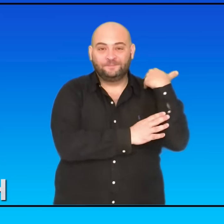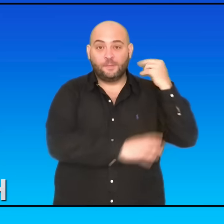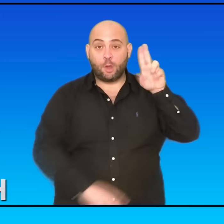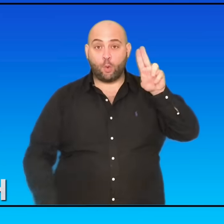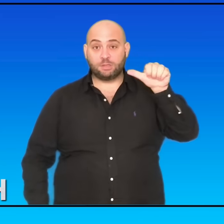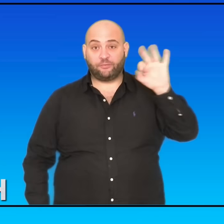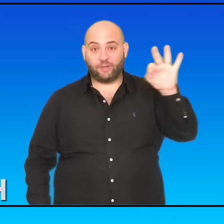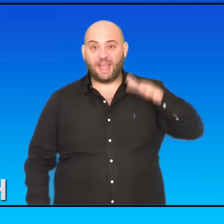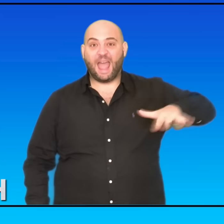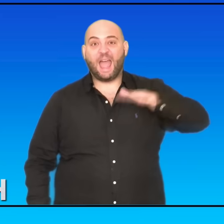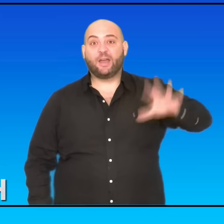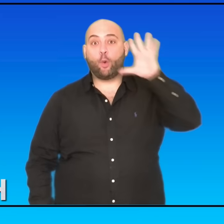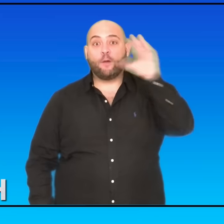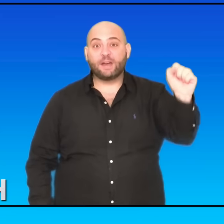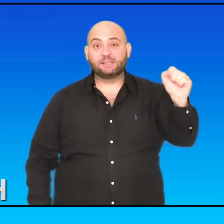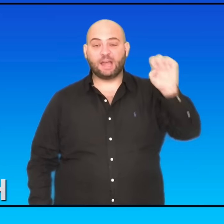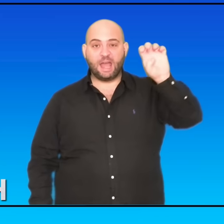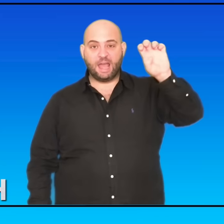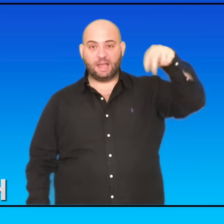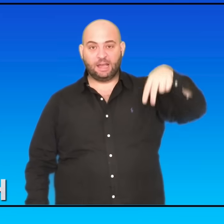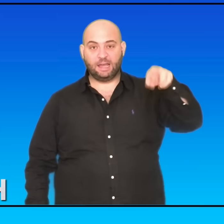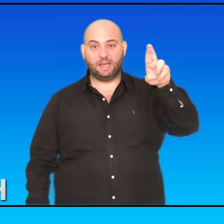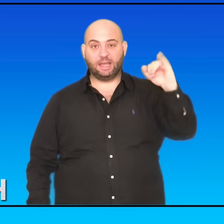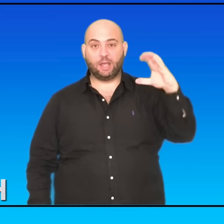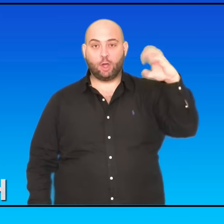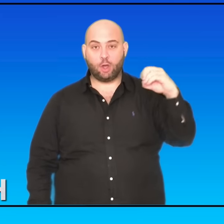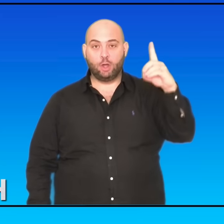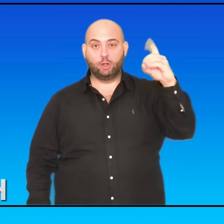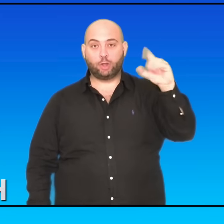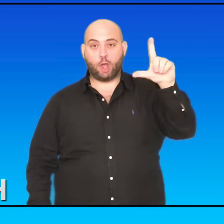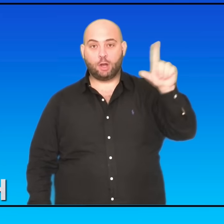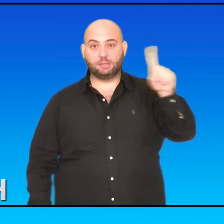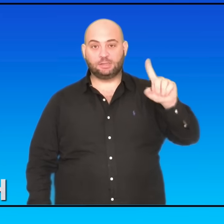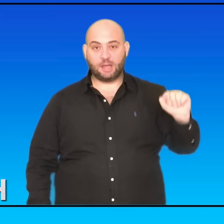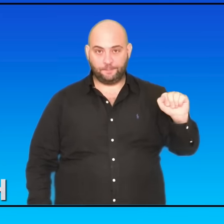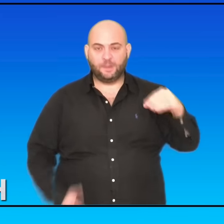e il responsabile USF area Università il Sig. Enrico Dolza.